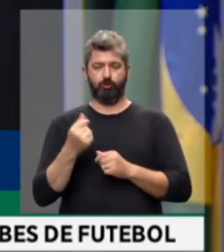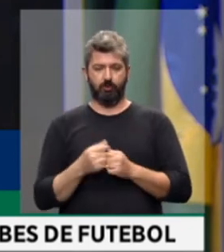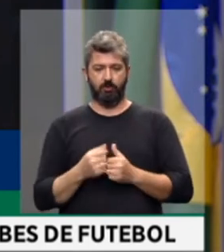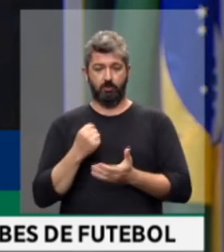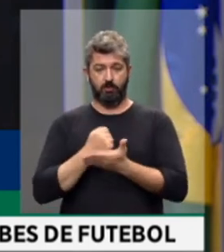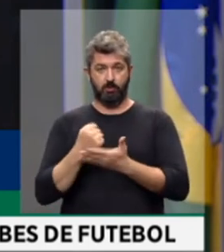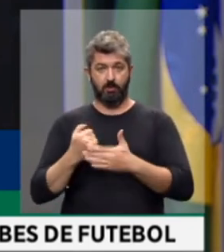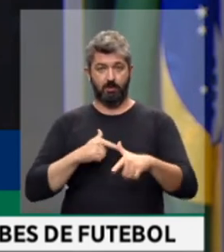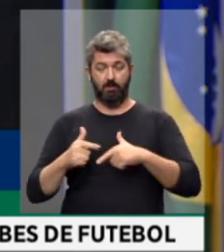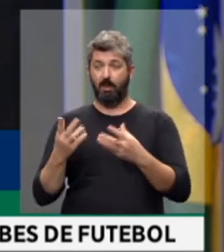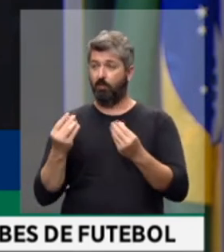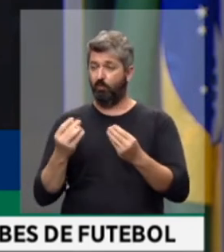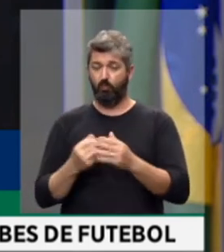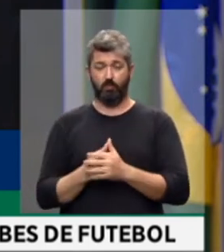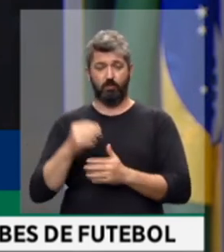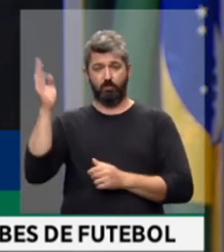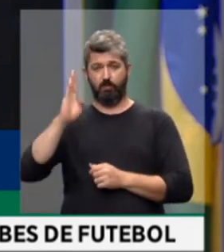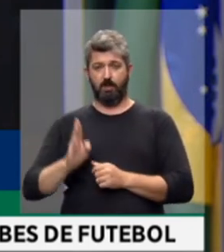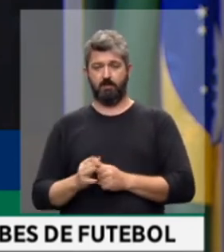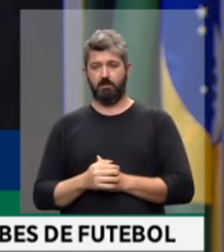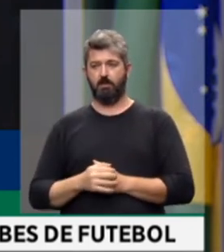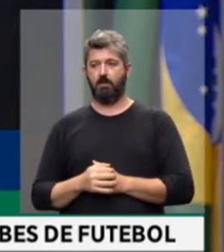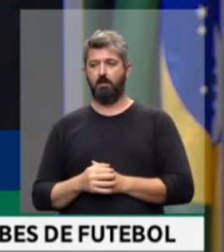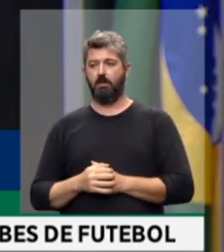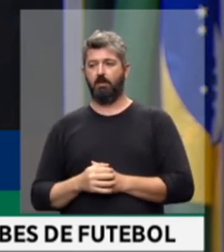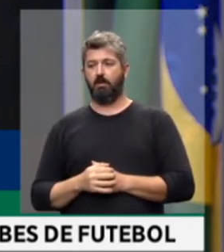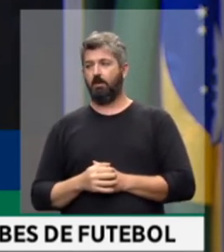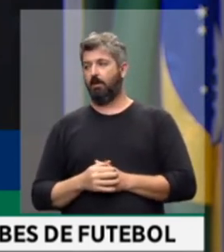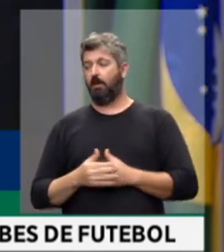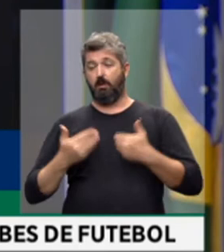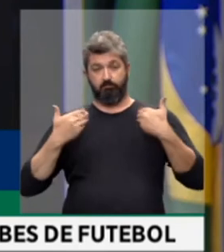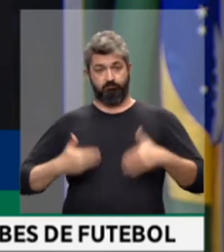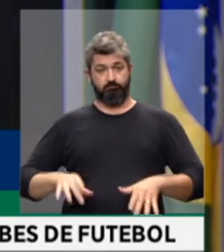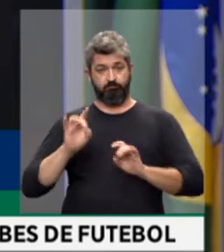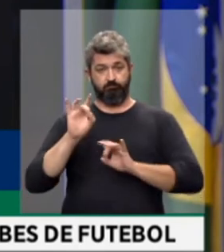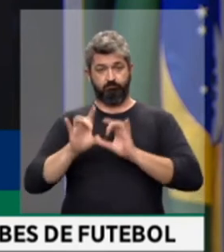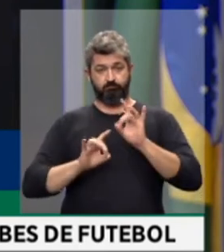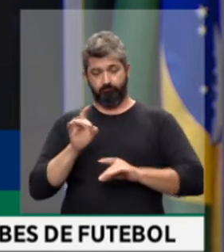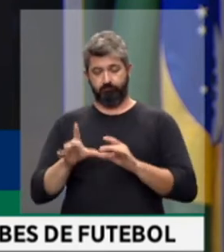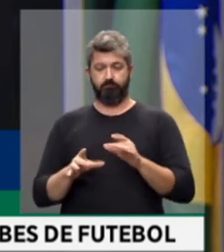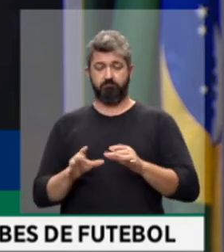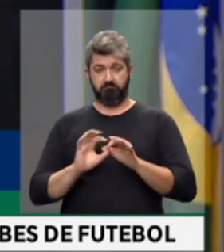MAIS JUSTO PARA ESSA INDÚSTRIA QUE MOVIMENTA TANTO RECURSO QUE GERA TANTO EMPREGO NO NOSSO PAÍS. EU QUERO AQUI